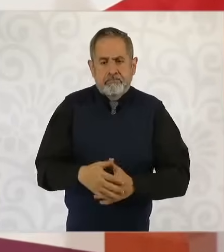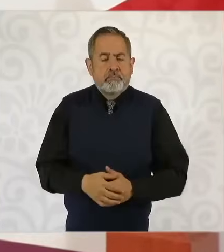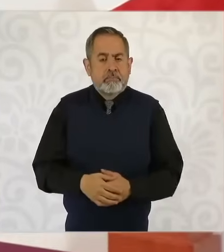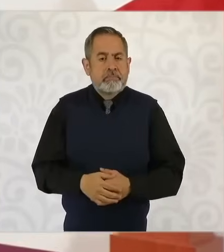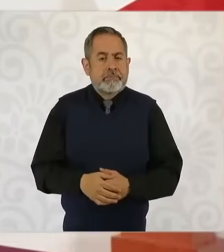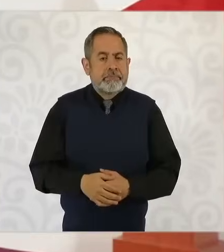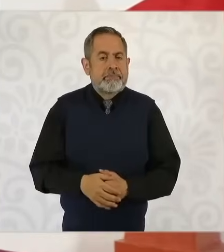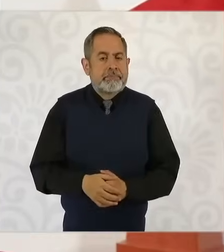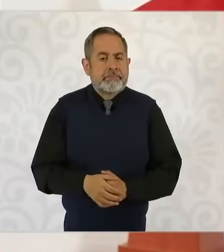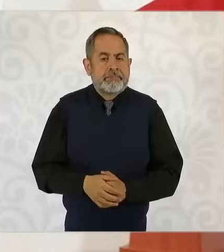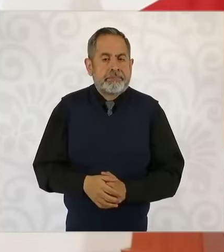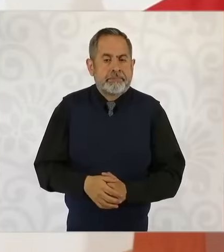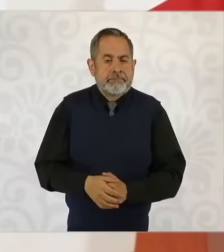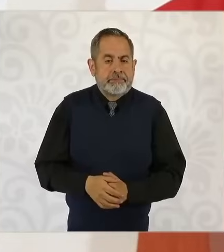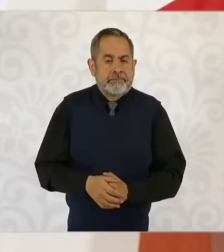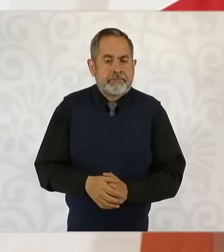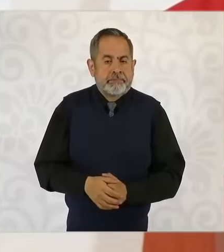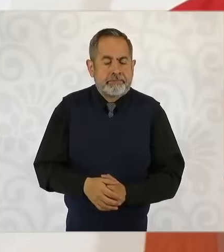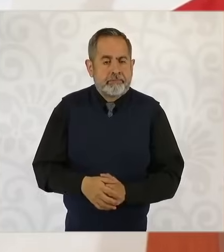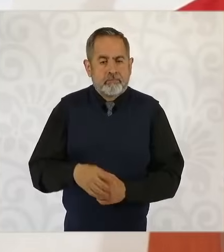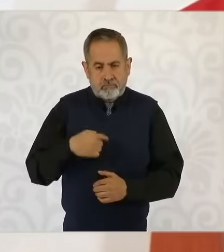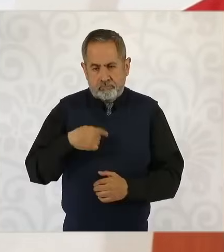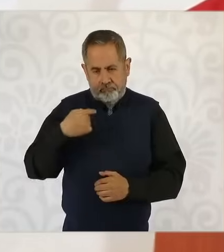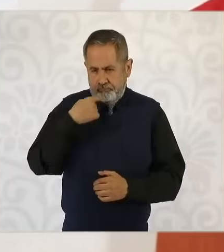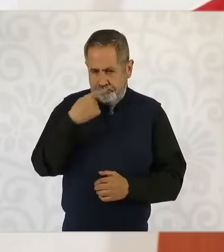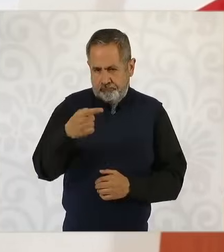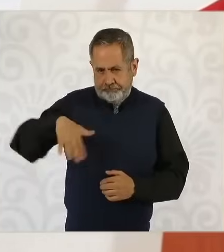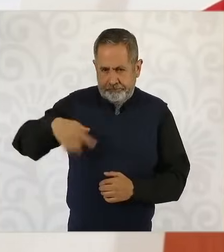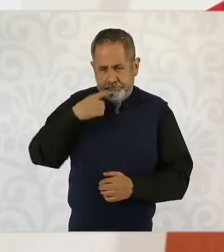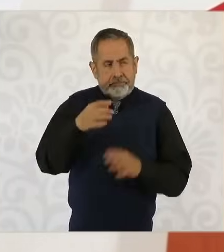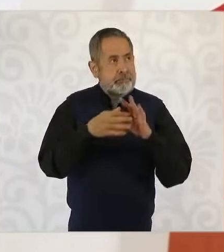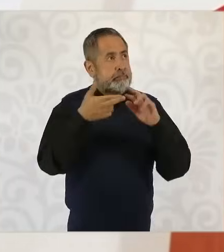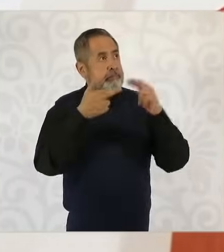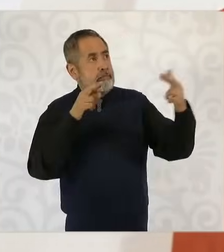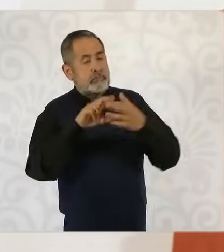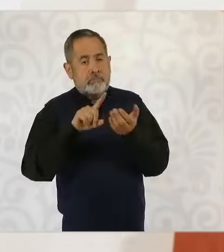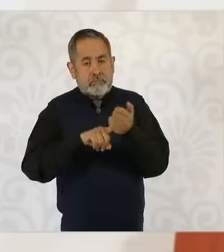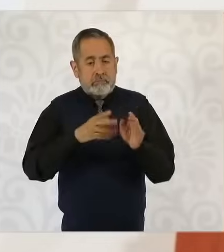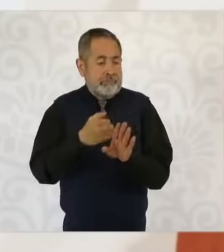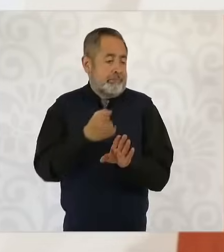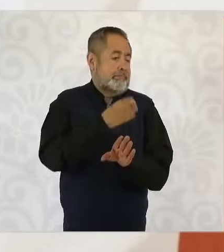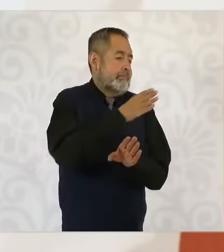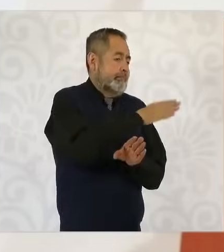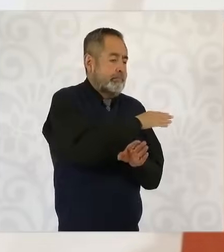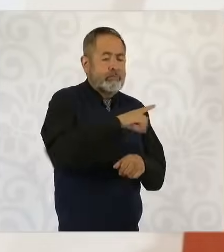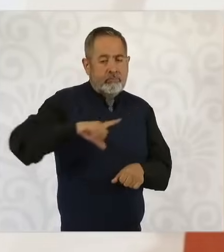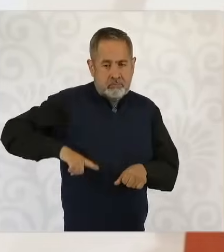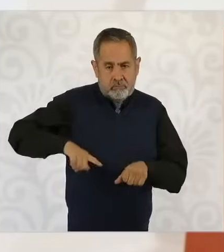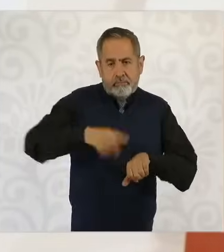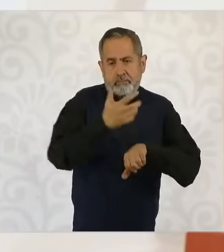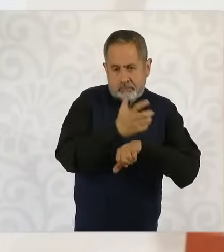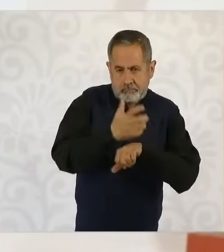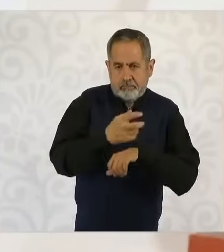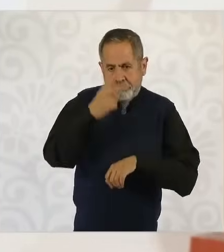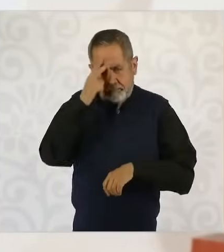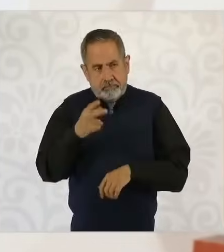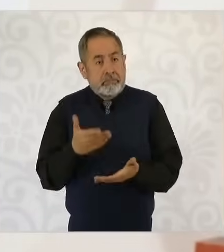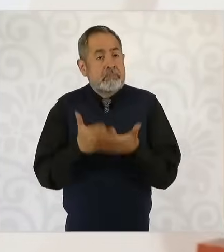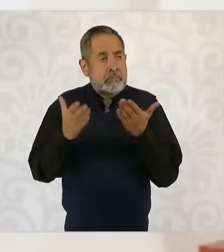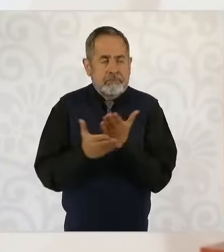pues de de la relación que hay de los gobiernos del pasado y lo que planteamos nosotros que tiene